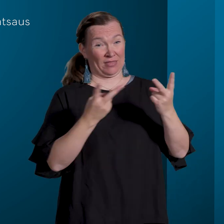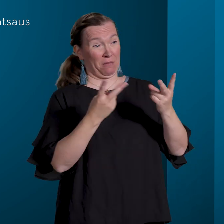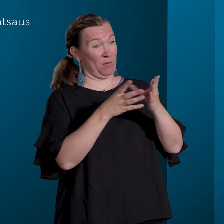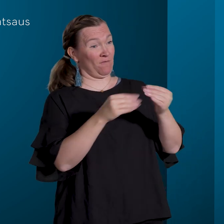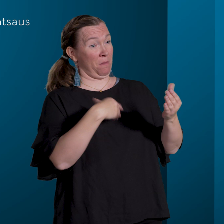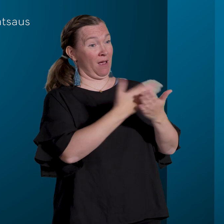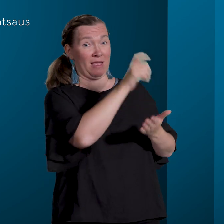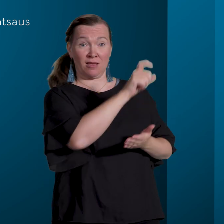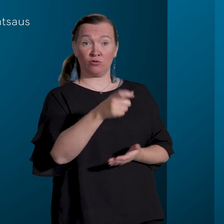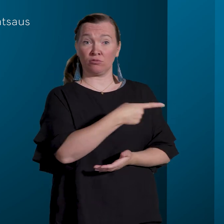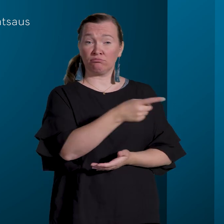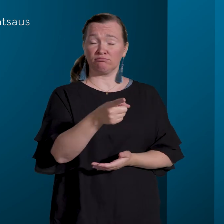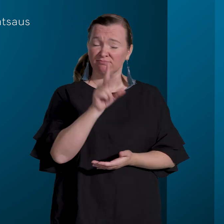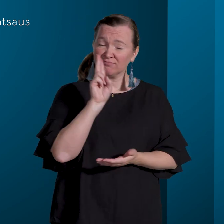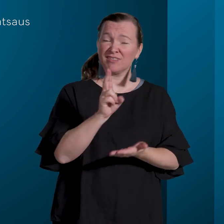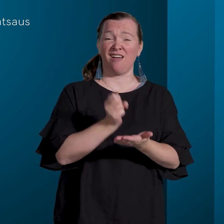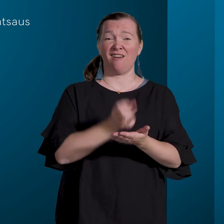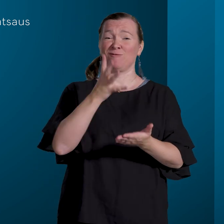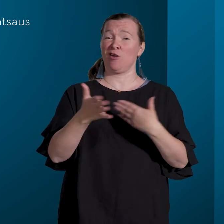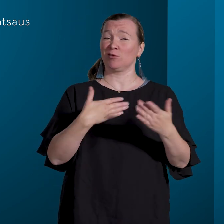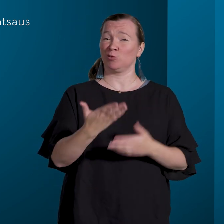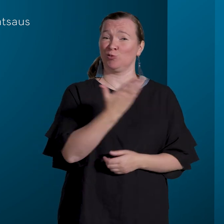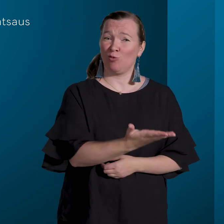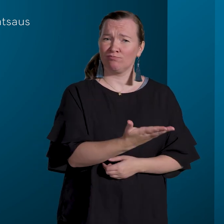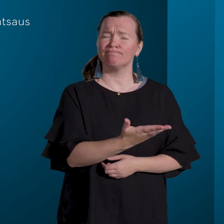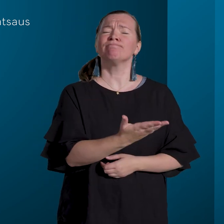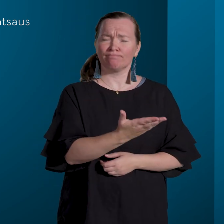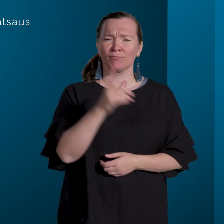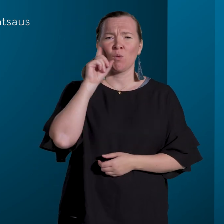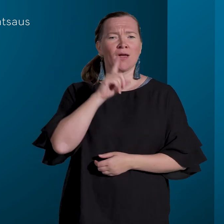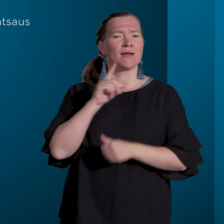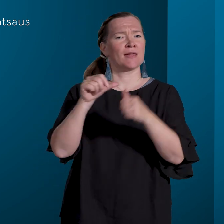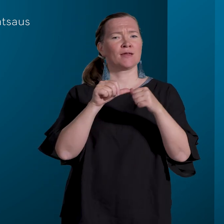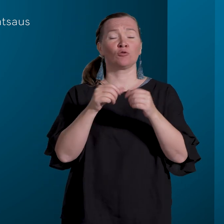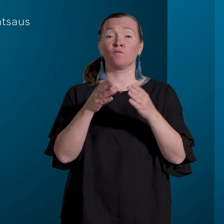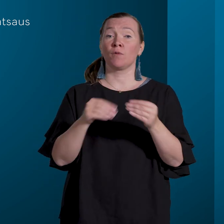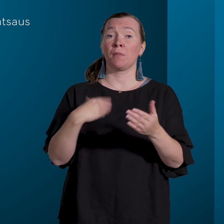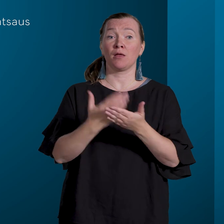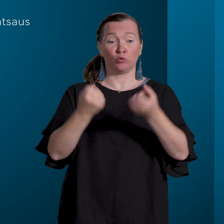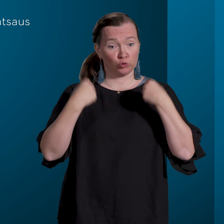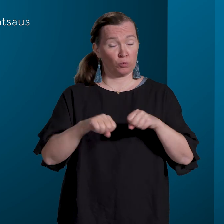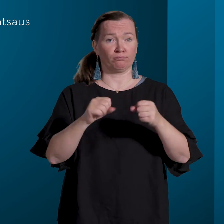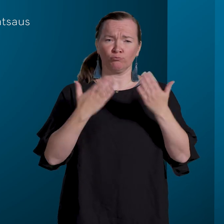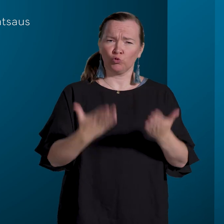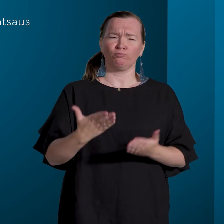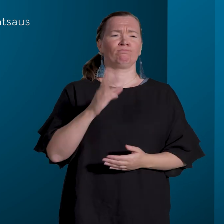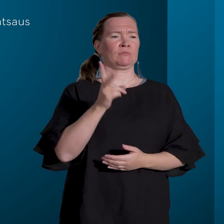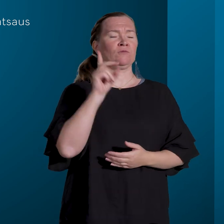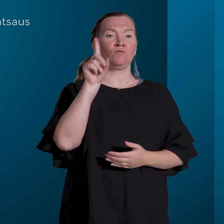tällaiset vapaaehtoiset tekevät arvokasta työtä, - ja siksi Kuurojen Liiton vapaaehtoistoiminta etsiikin nyt -